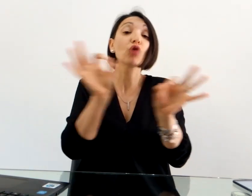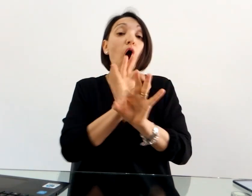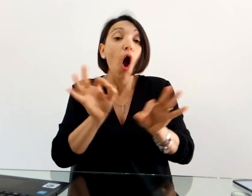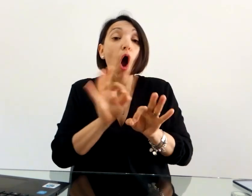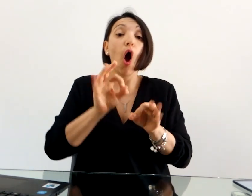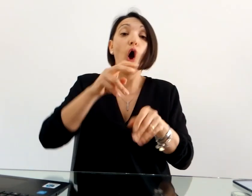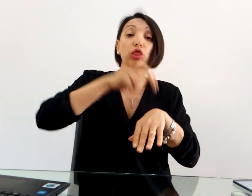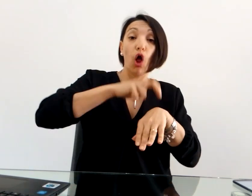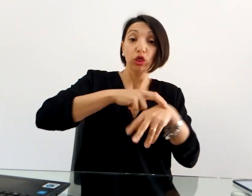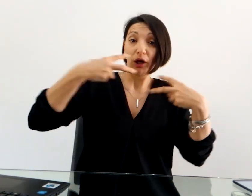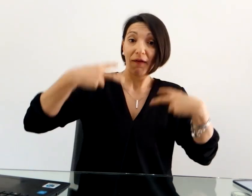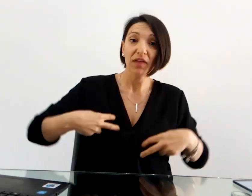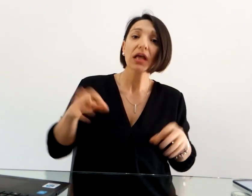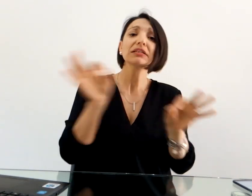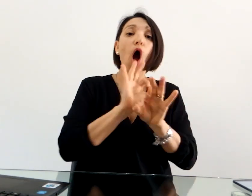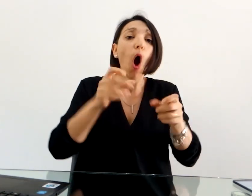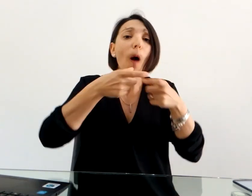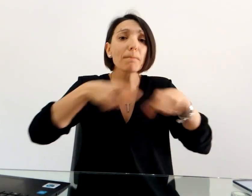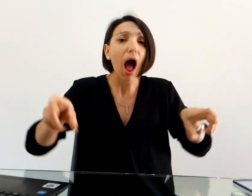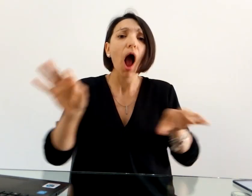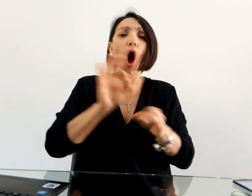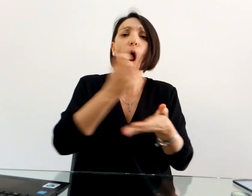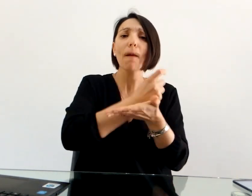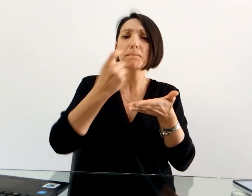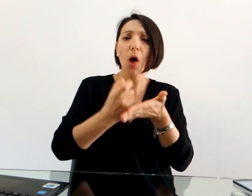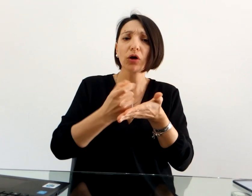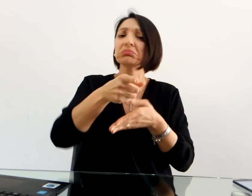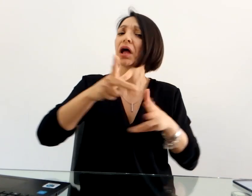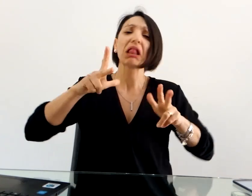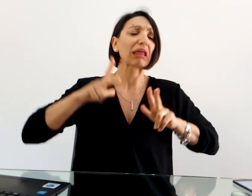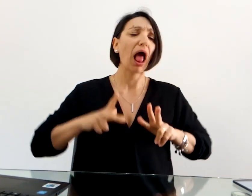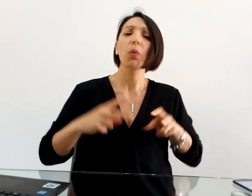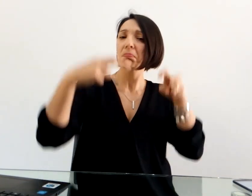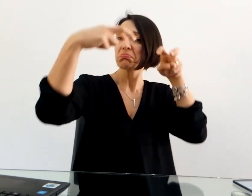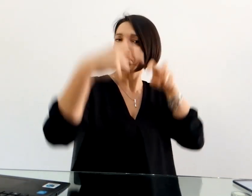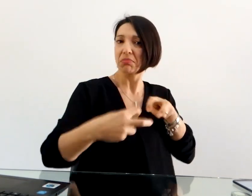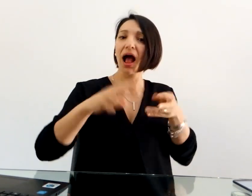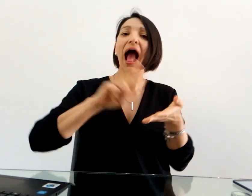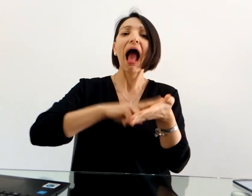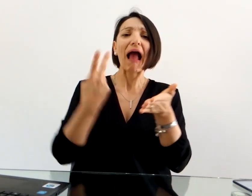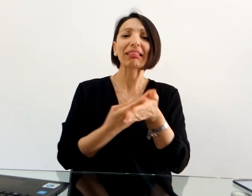ad esempio in un ufficio oppure dal dottore per una visita, in banca, alle poste, eccetera...